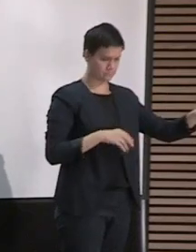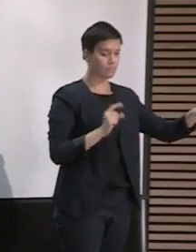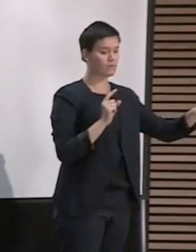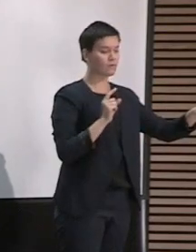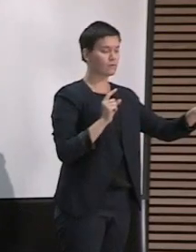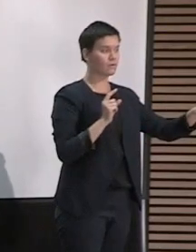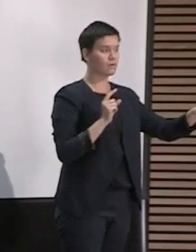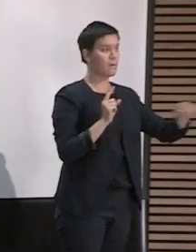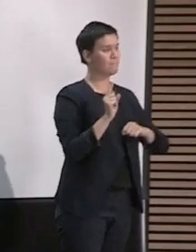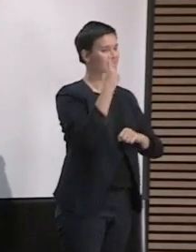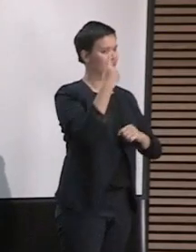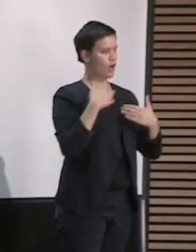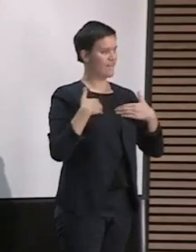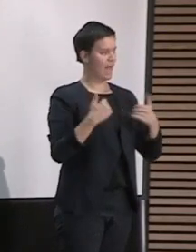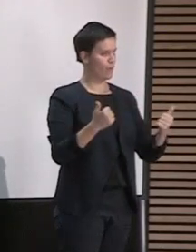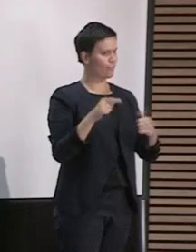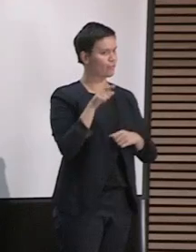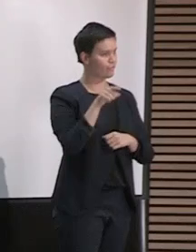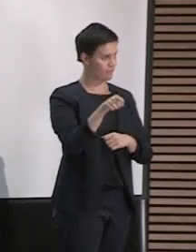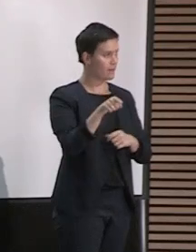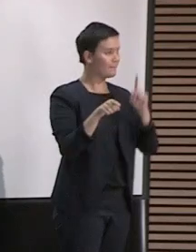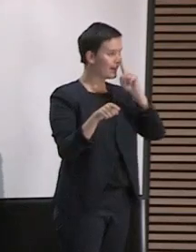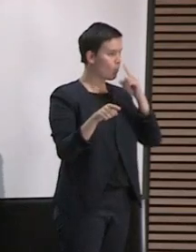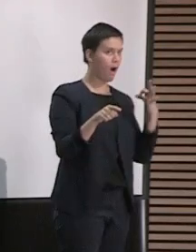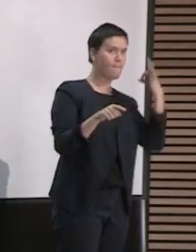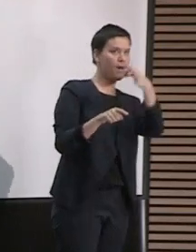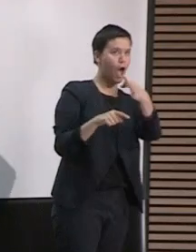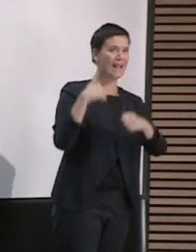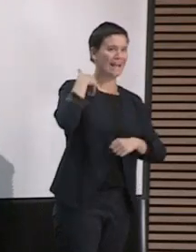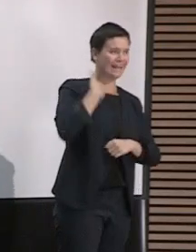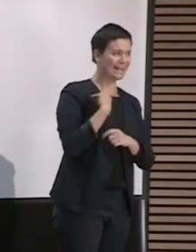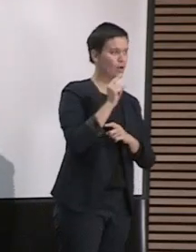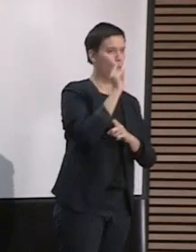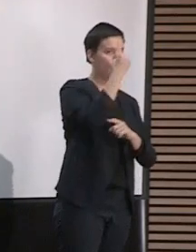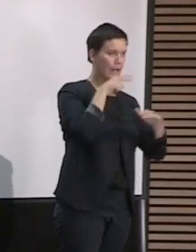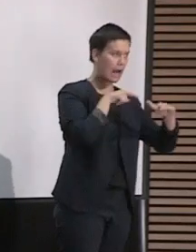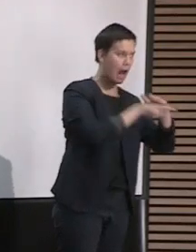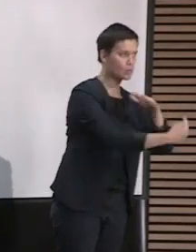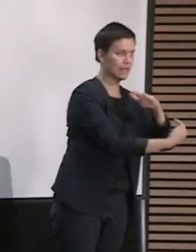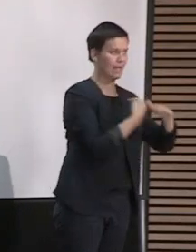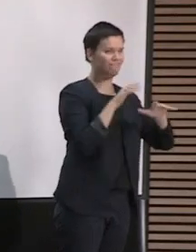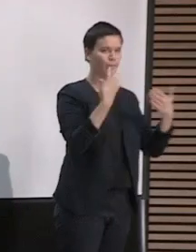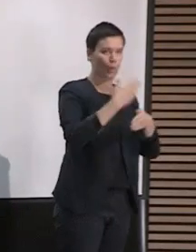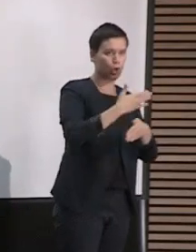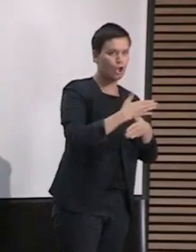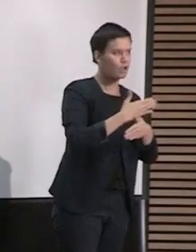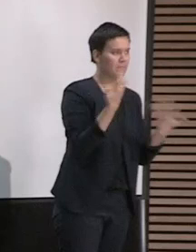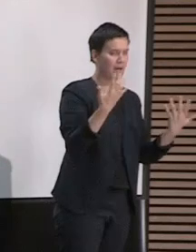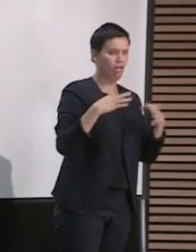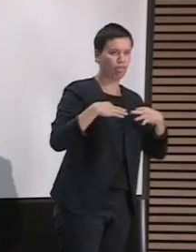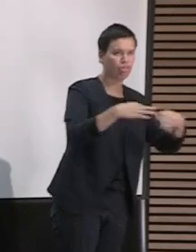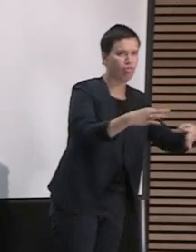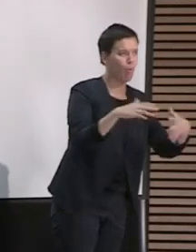matua koe.